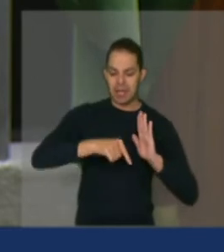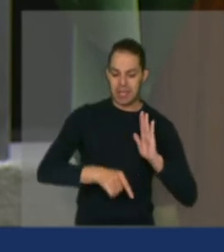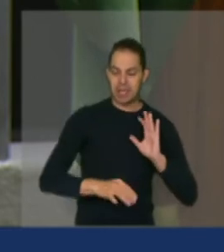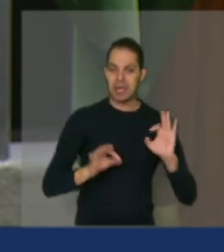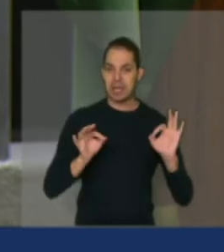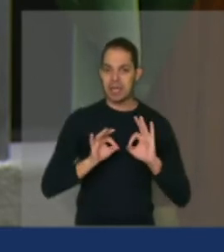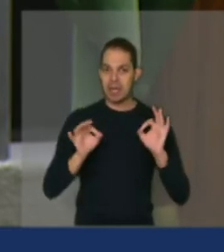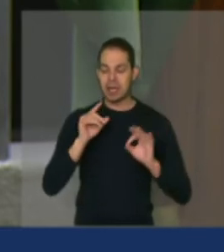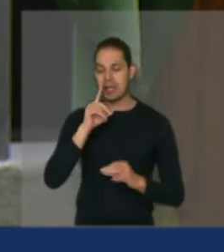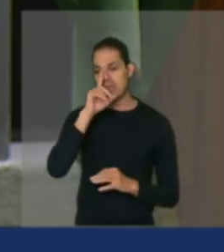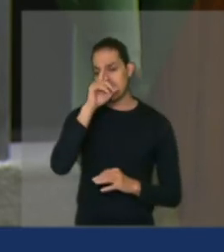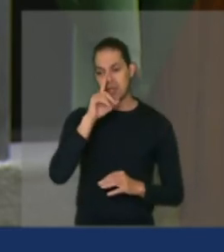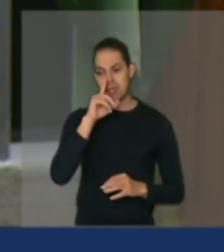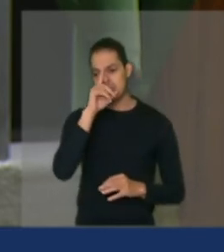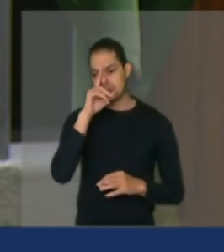APROFUNDADA E QUE ISSO NÃO SEJA NA BUSCA DE UMA SOLUÇÃO